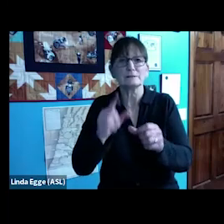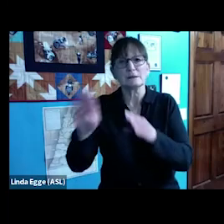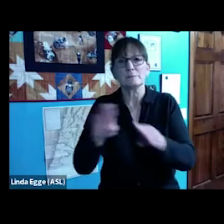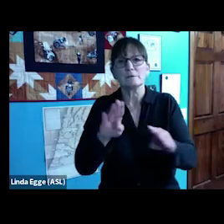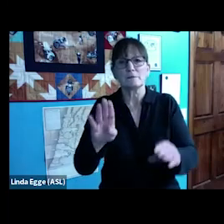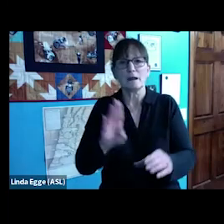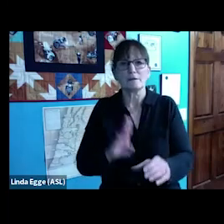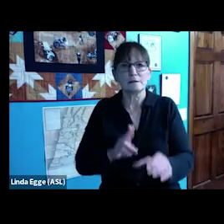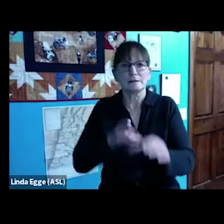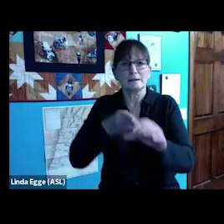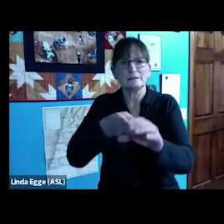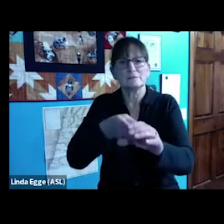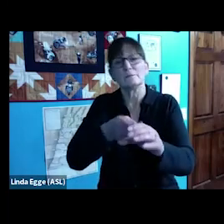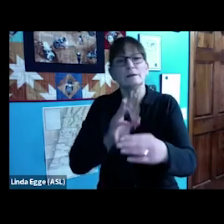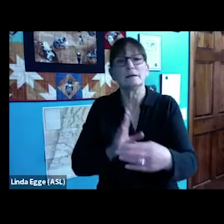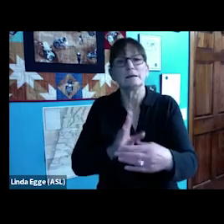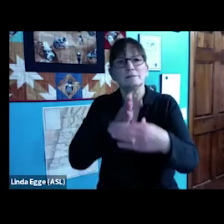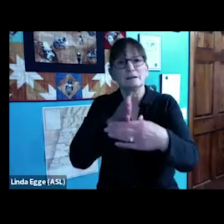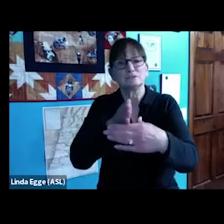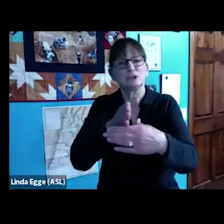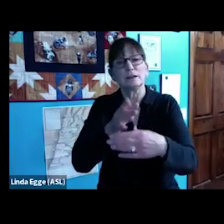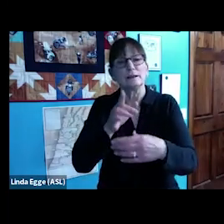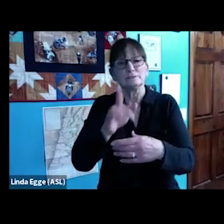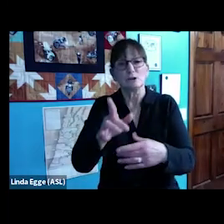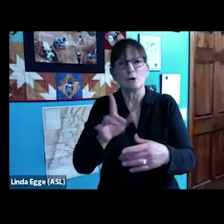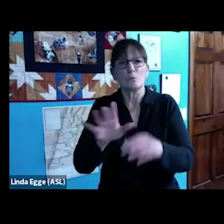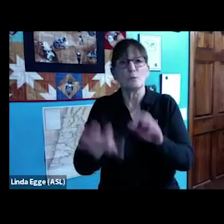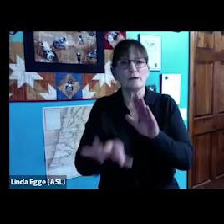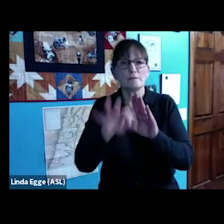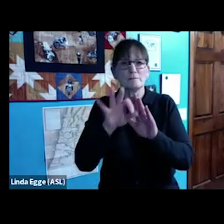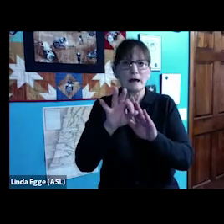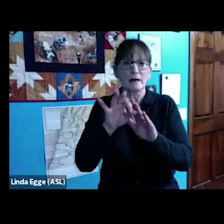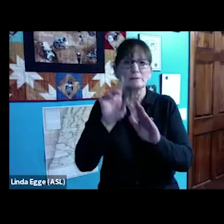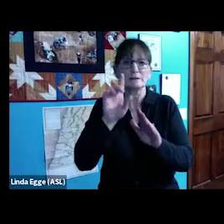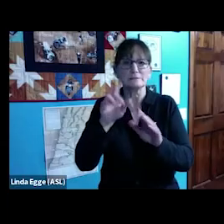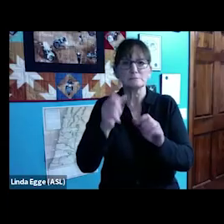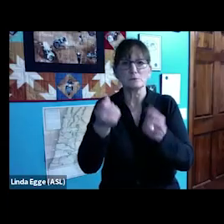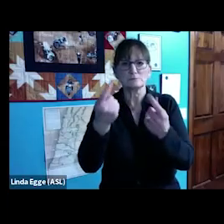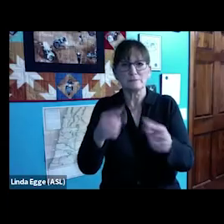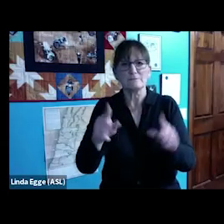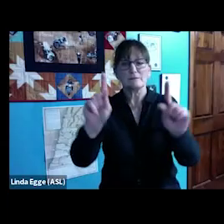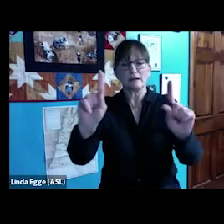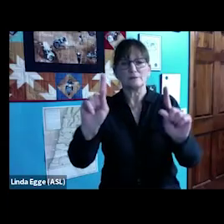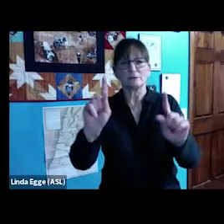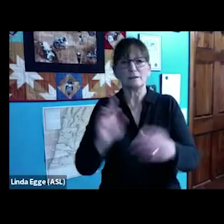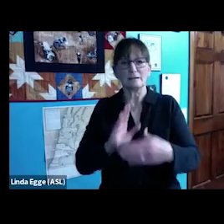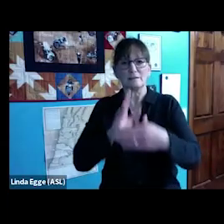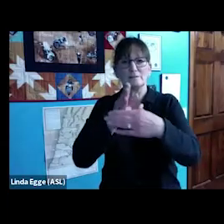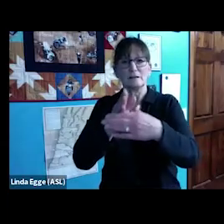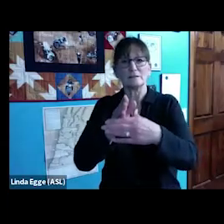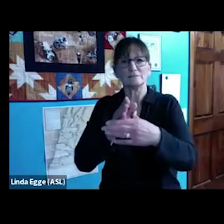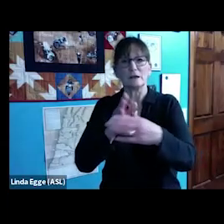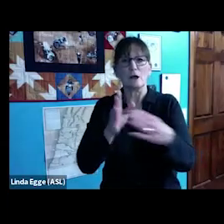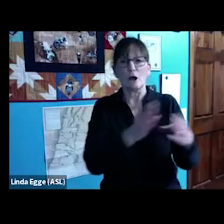Y muchas de las mismas preguntas se usan, de esa manera podemos simplemente copiar y pegar y usarlo para esa solicitud.